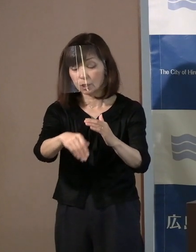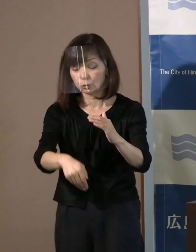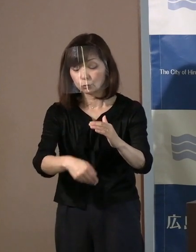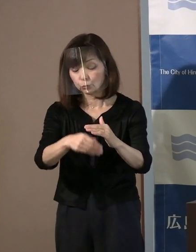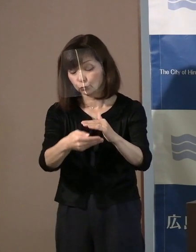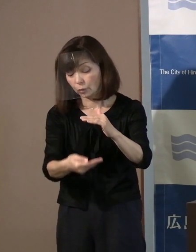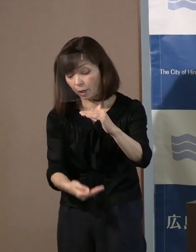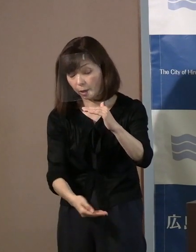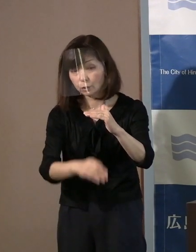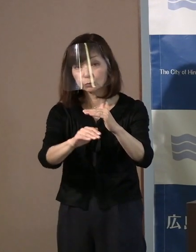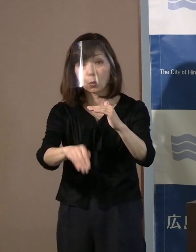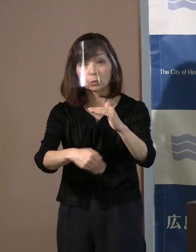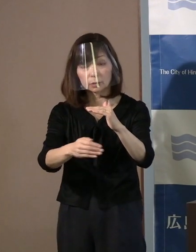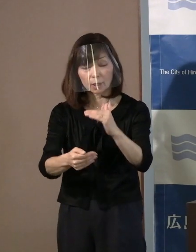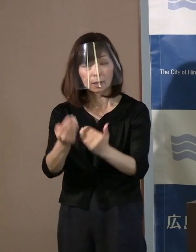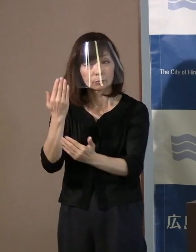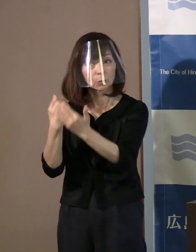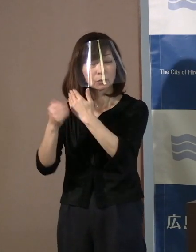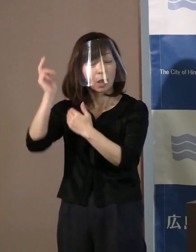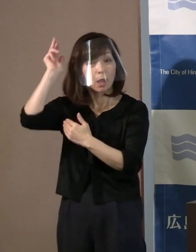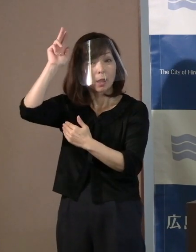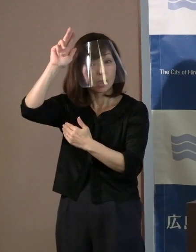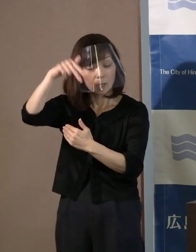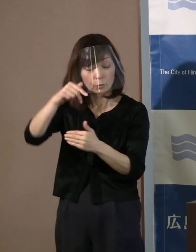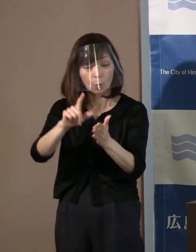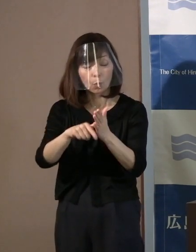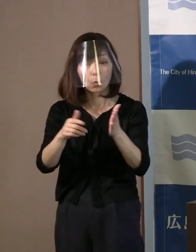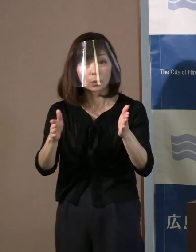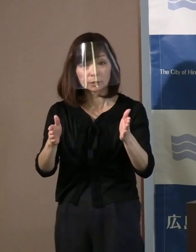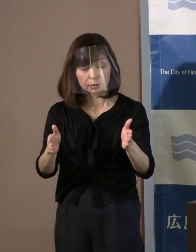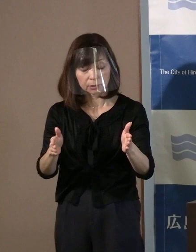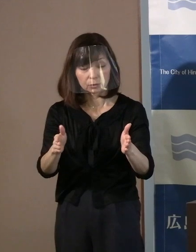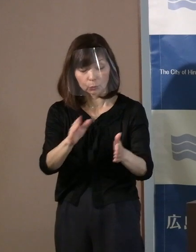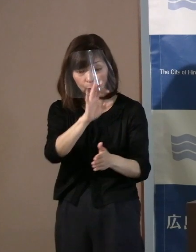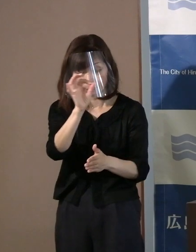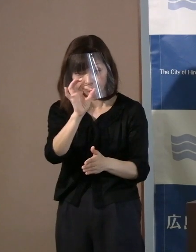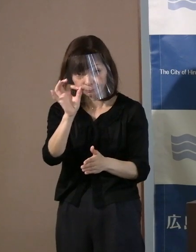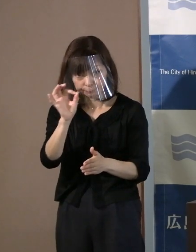サッカースタジアム建設とのスケジュール感も 調整しながらやっていこうと､